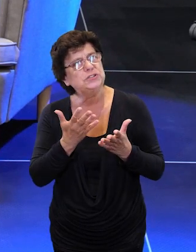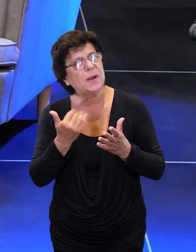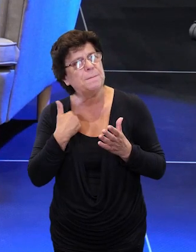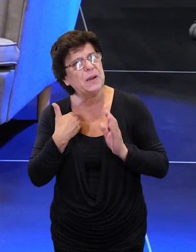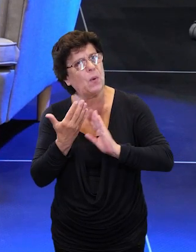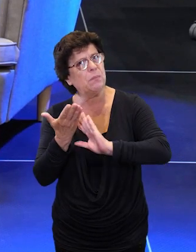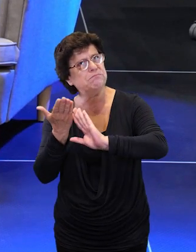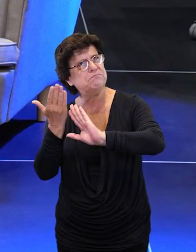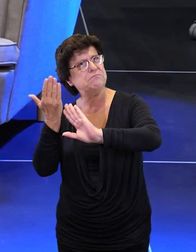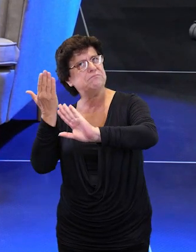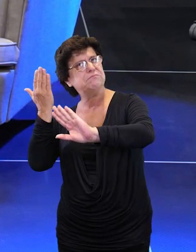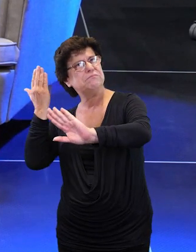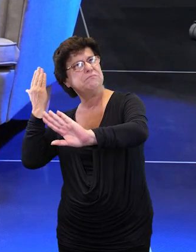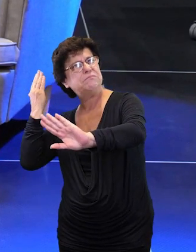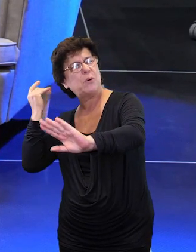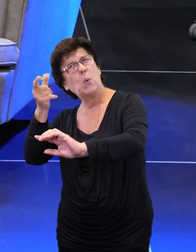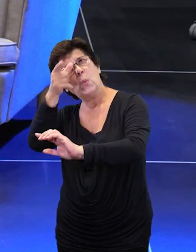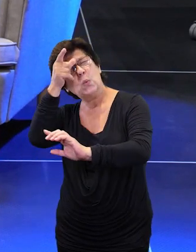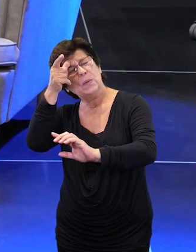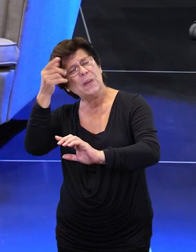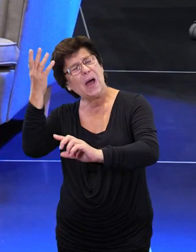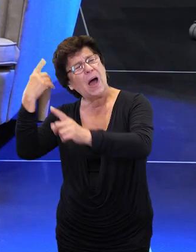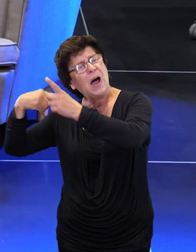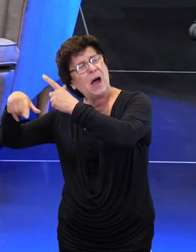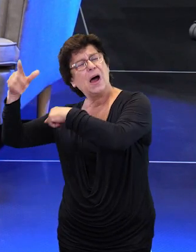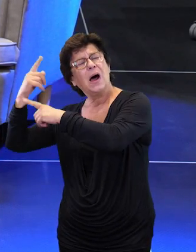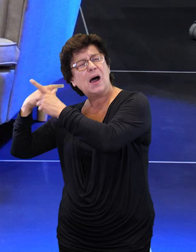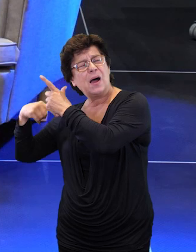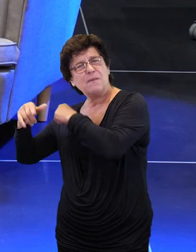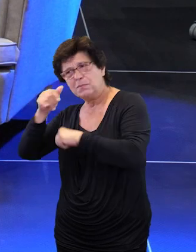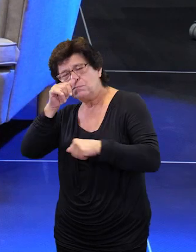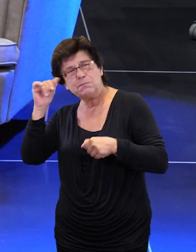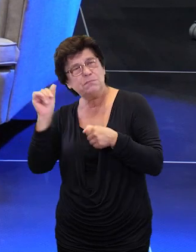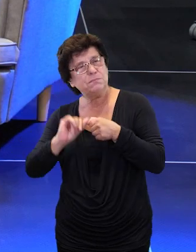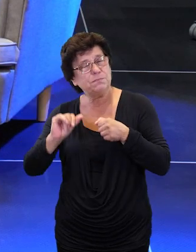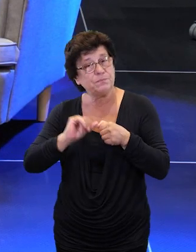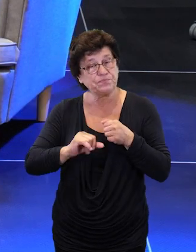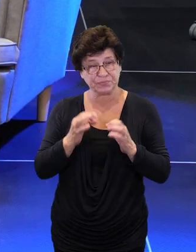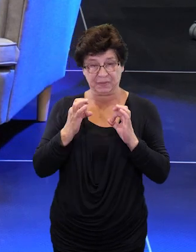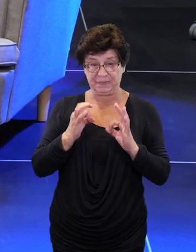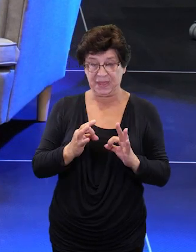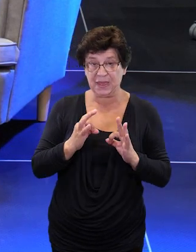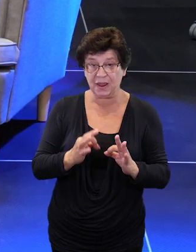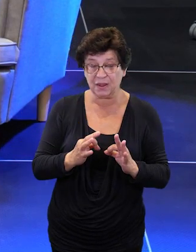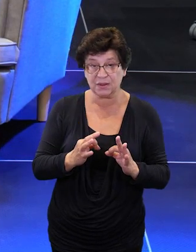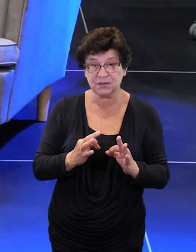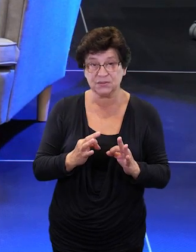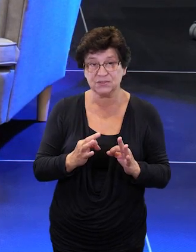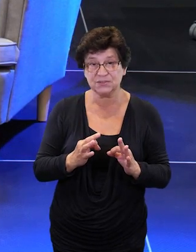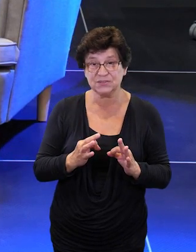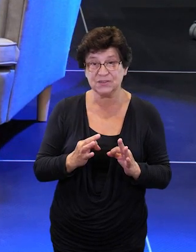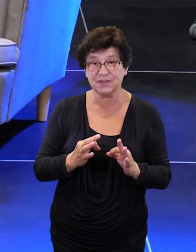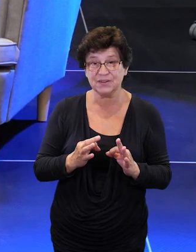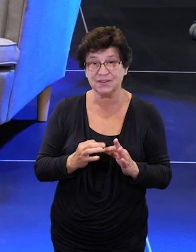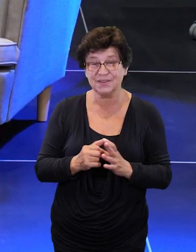przez ludowych, w cudzysłowie medyków, to teraz... Nie, aż tak dobrze nie jest.